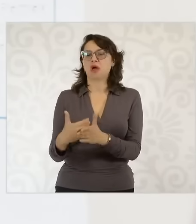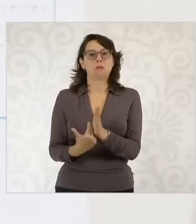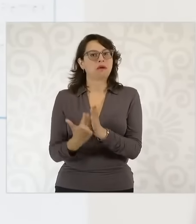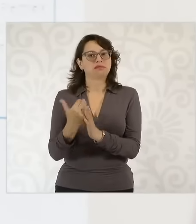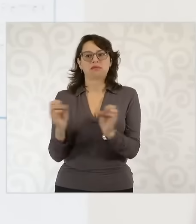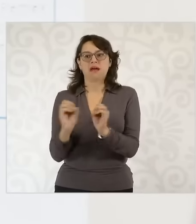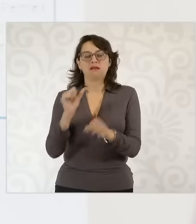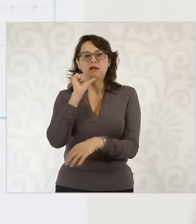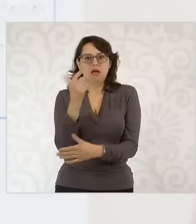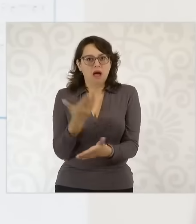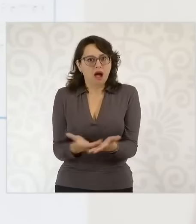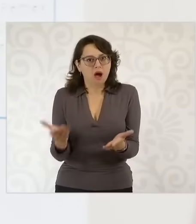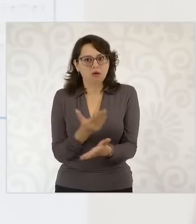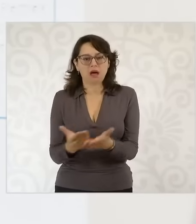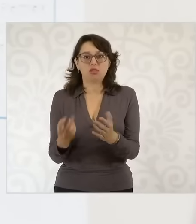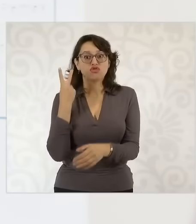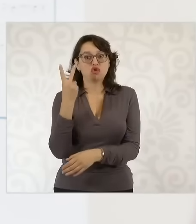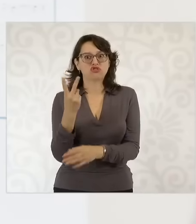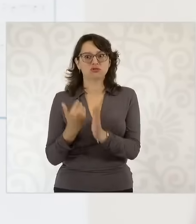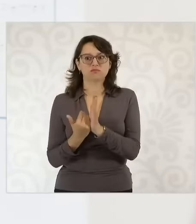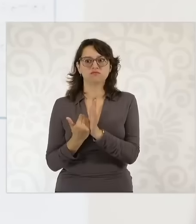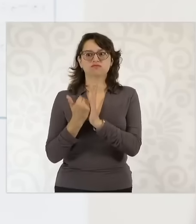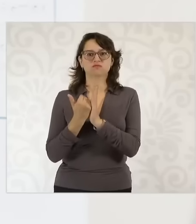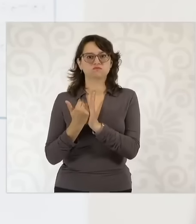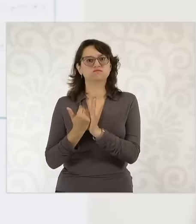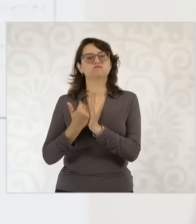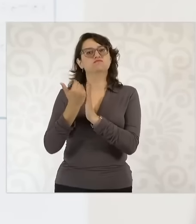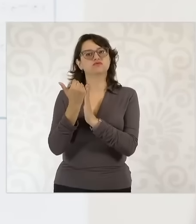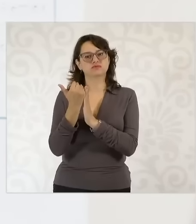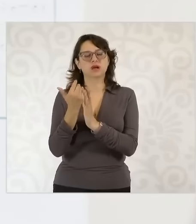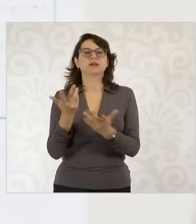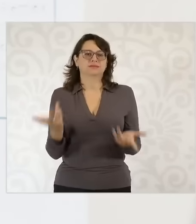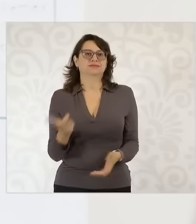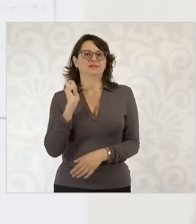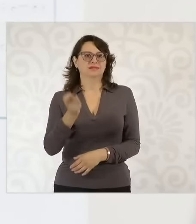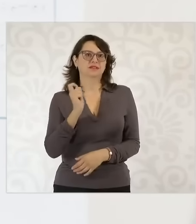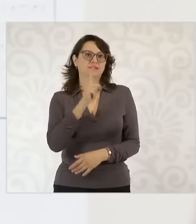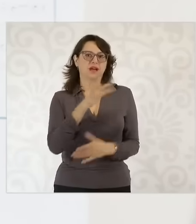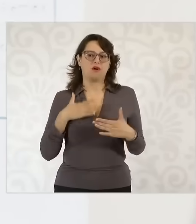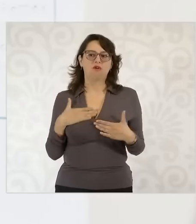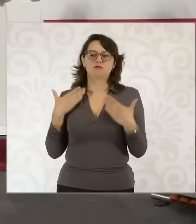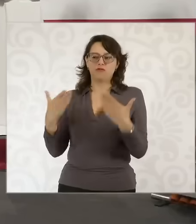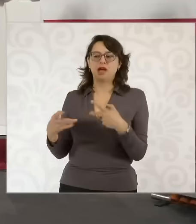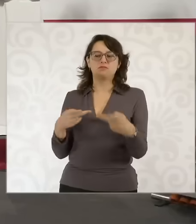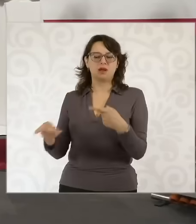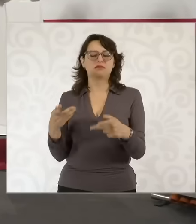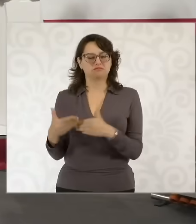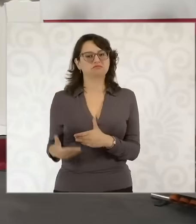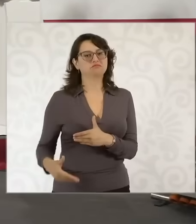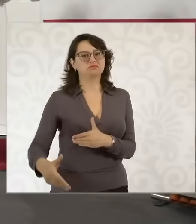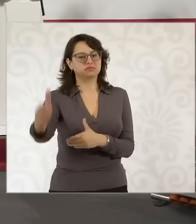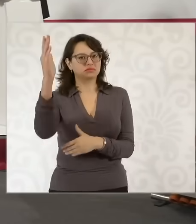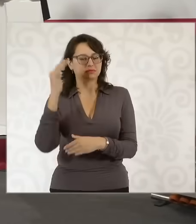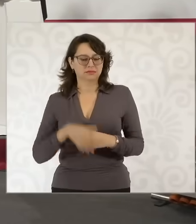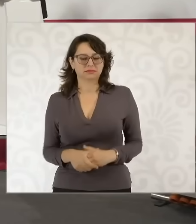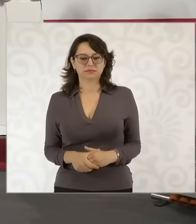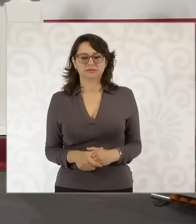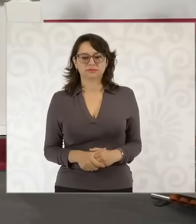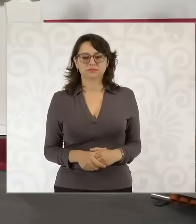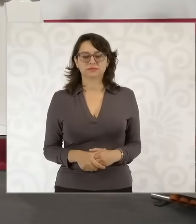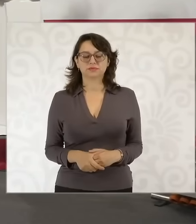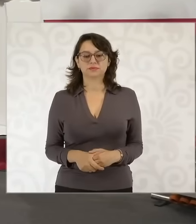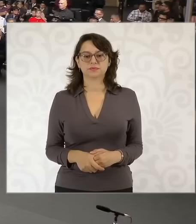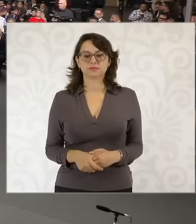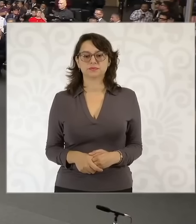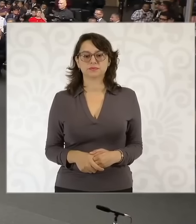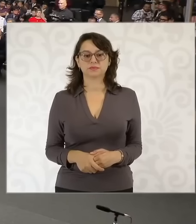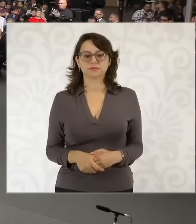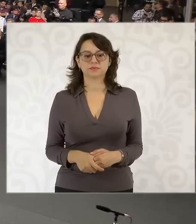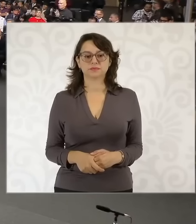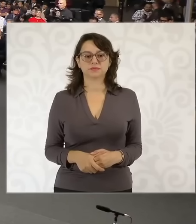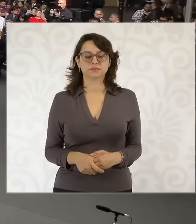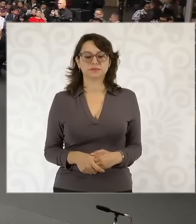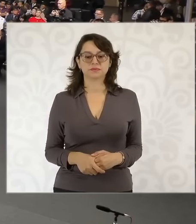una muestra de confianza, de validación de esta de esta visión de largo plazo de petróleos mexicanos.